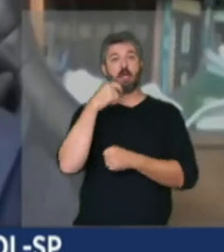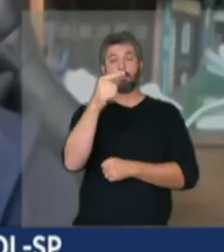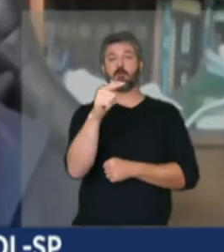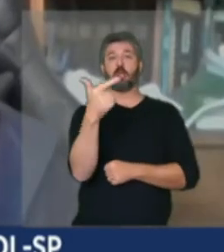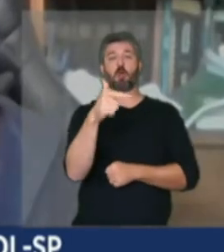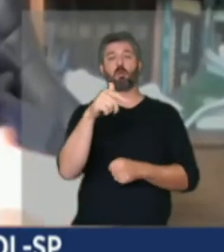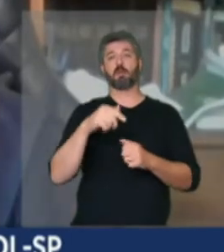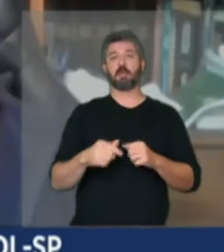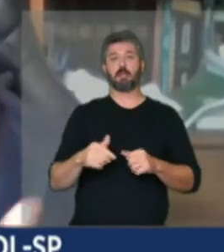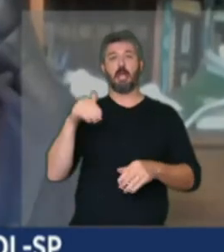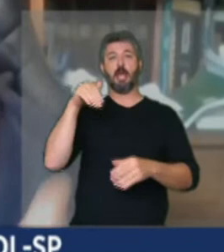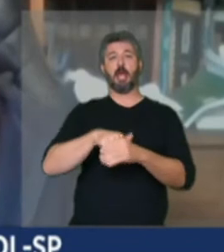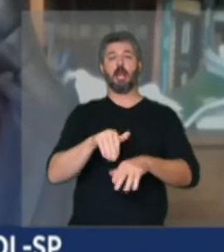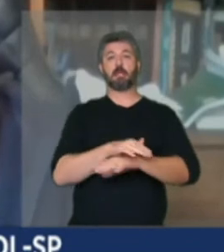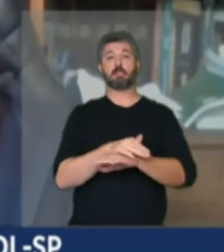PASSAR O QUE O PRESIDENTE